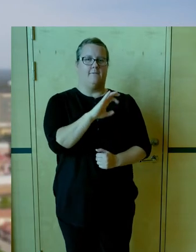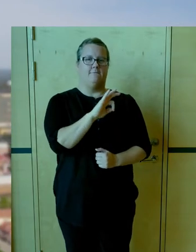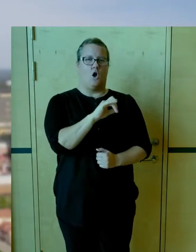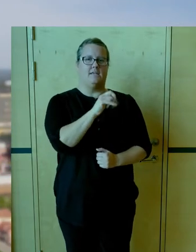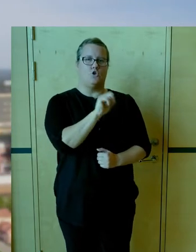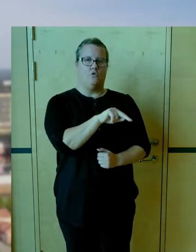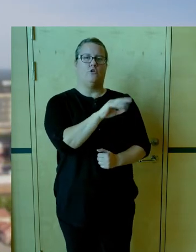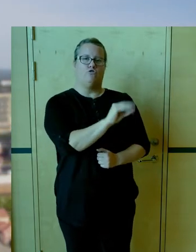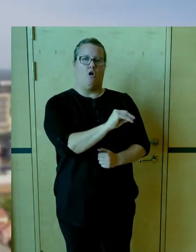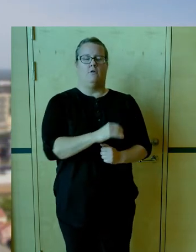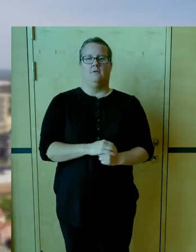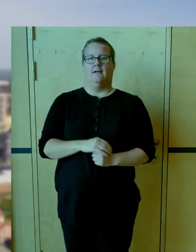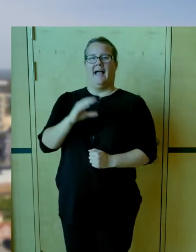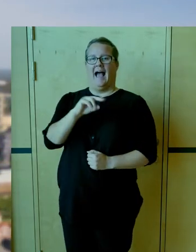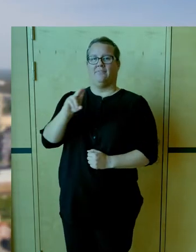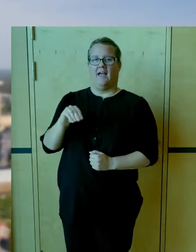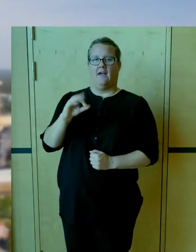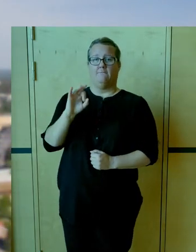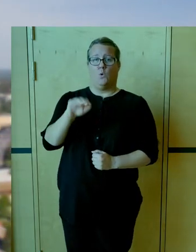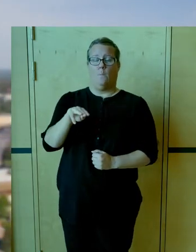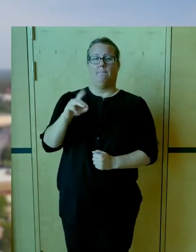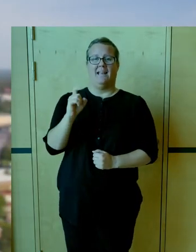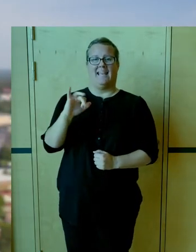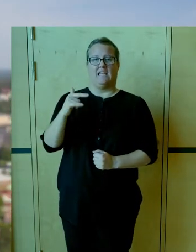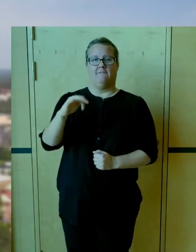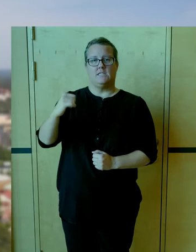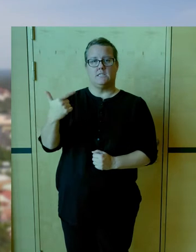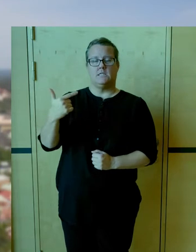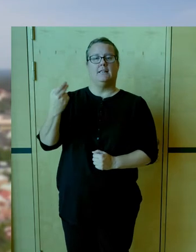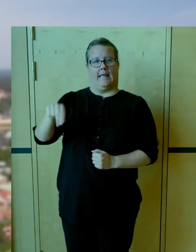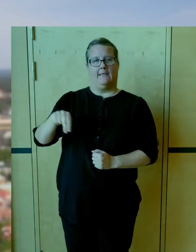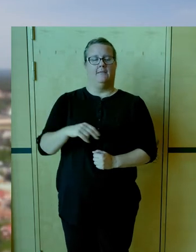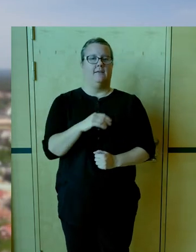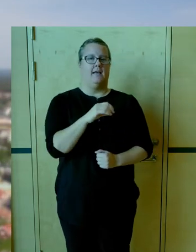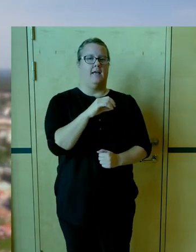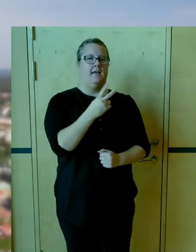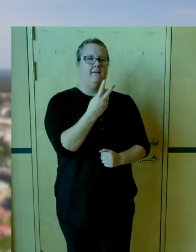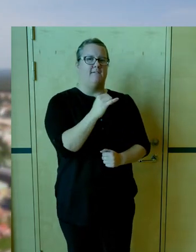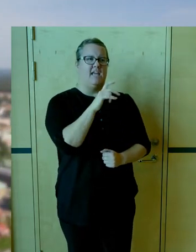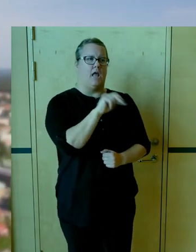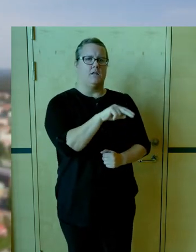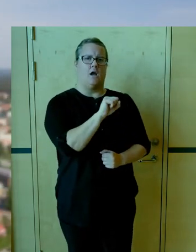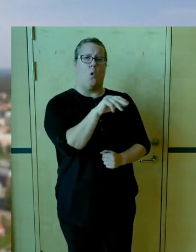Anna Frohm Lindqvist Nej Vid en gång Ja